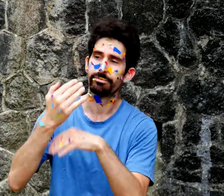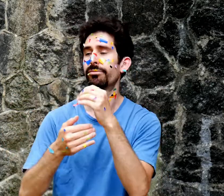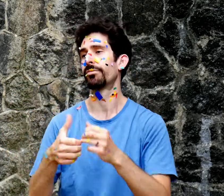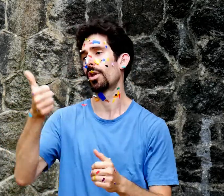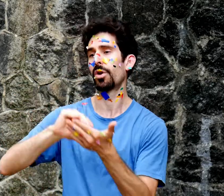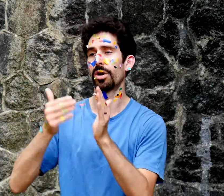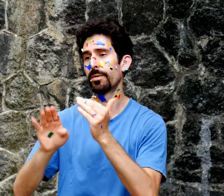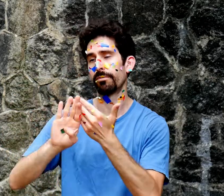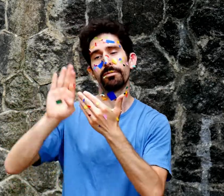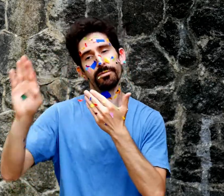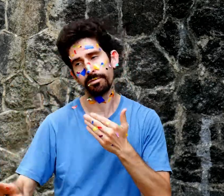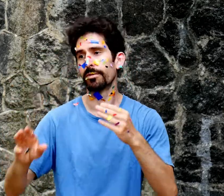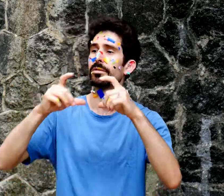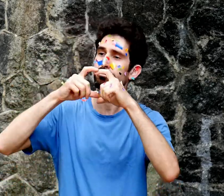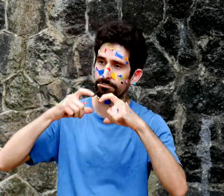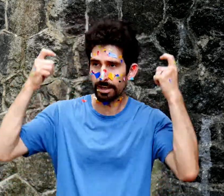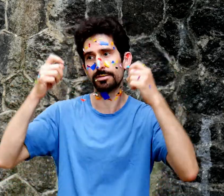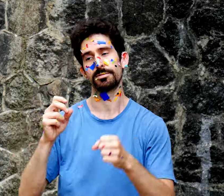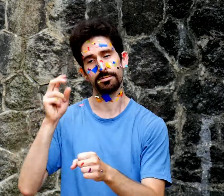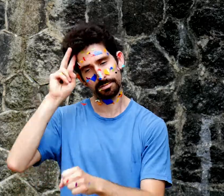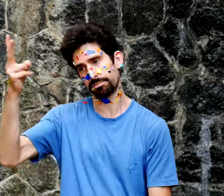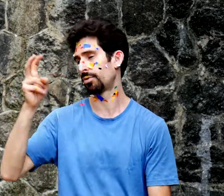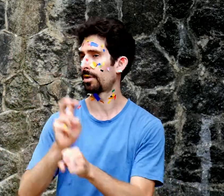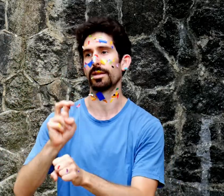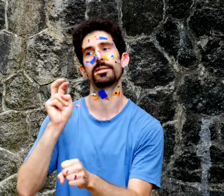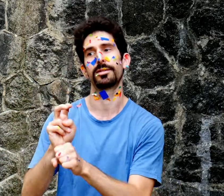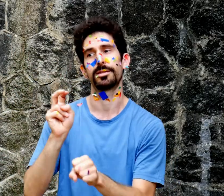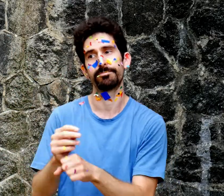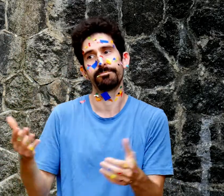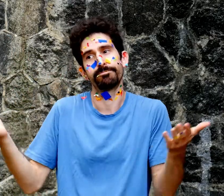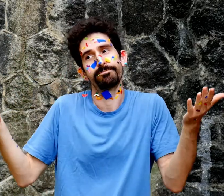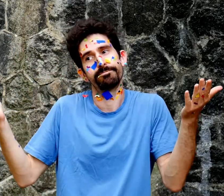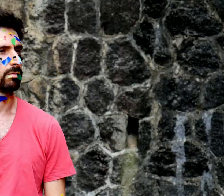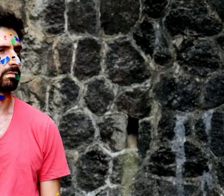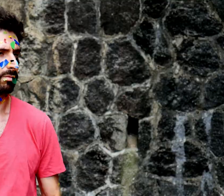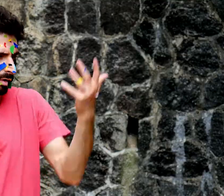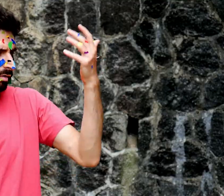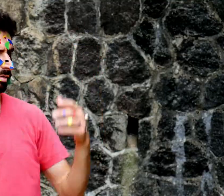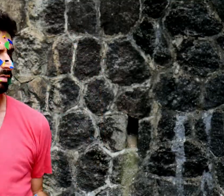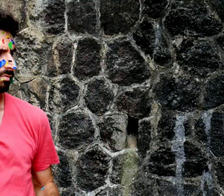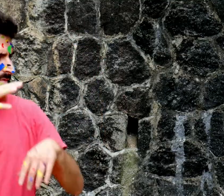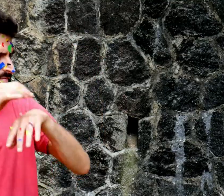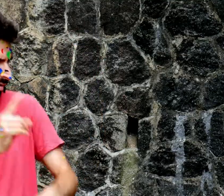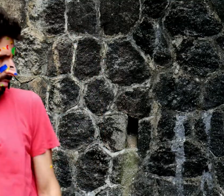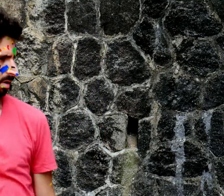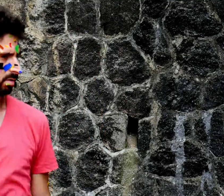à garder 1 mètre de distance et de porter le masque. Gardons ces habitudes. Mais, je ne suis pas malade !